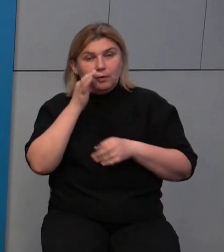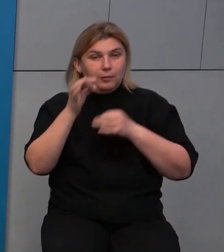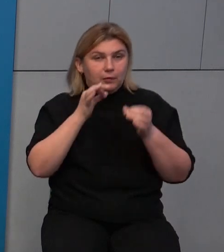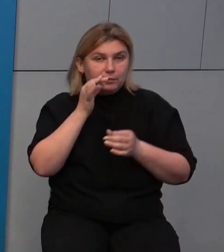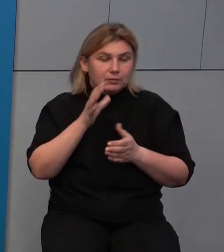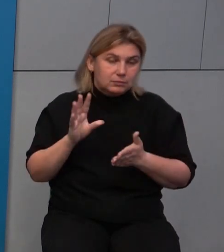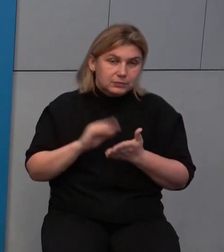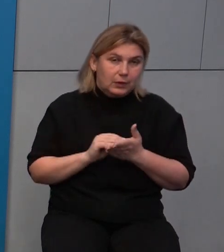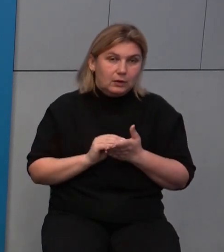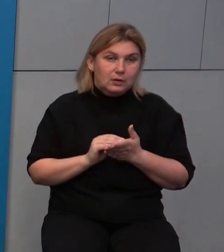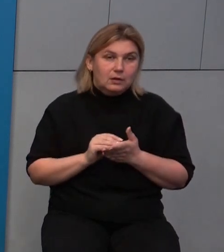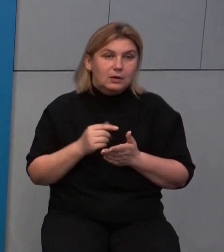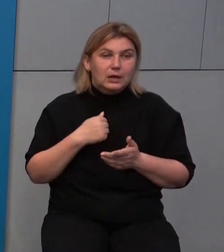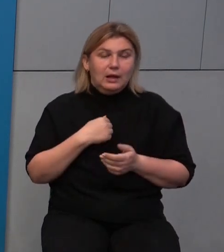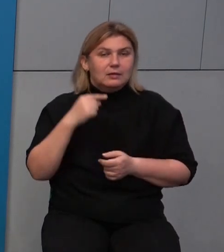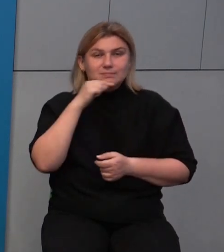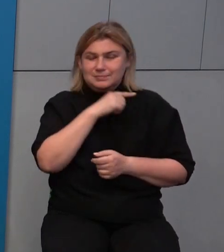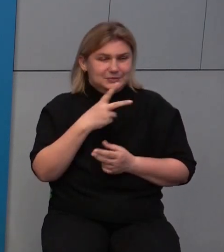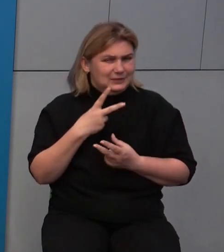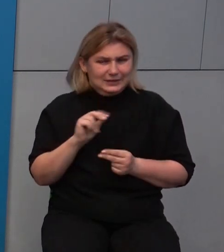Nie dlatego, że mi się nie chciało, tylko po prostu ja pamiętałam,